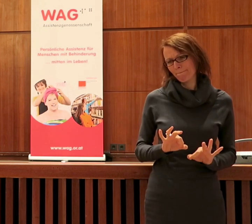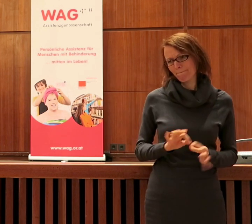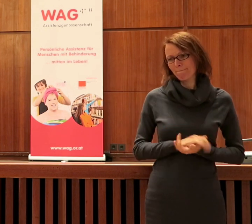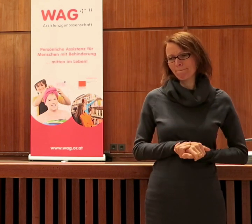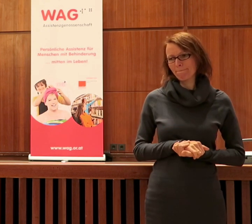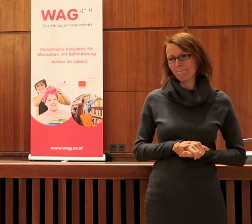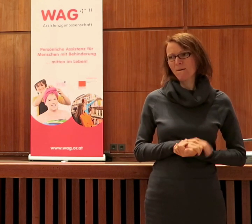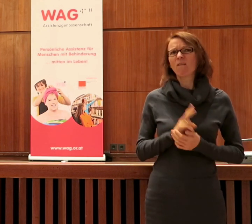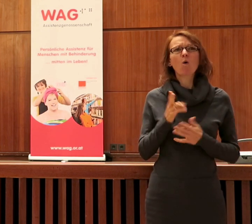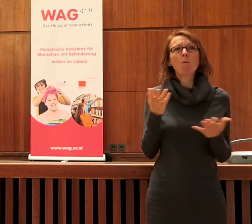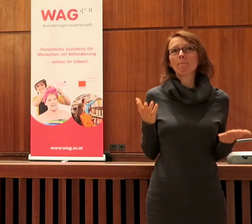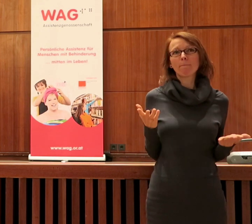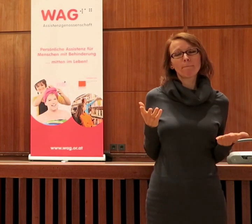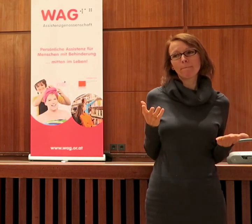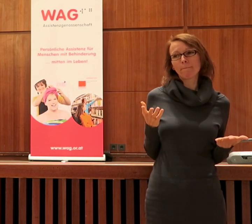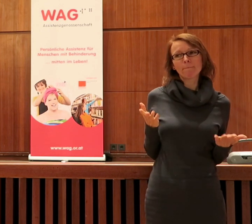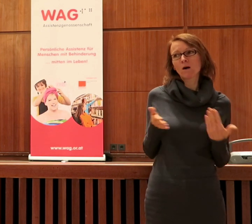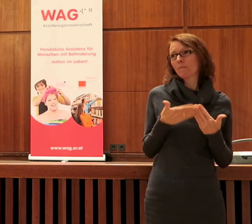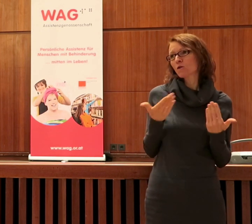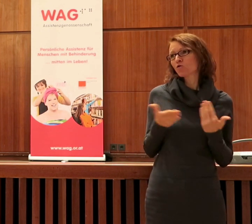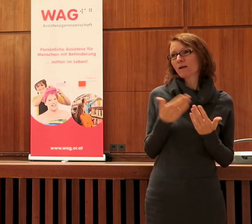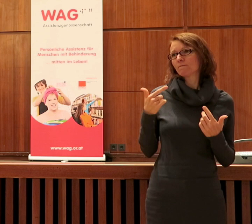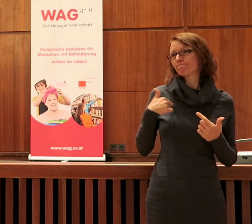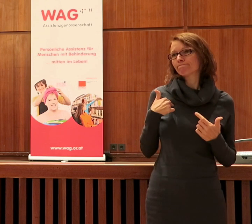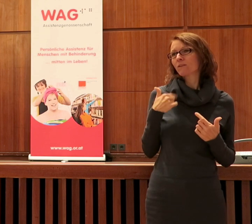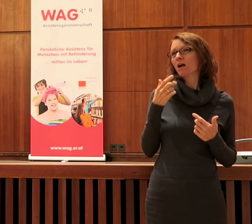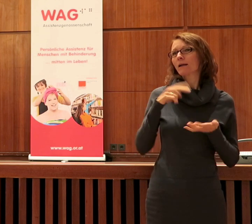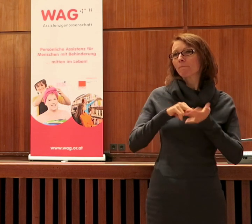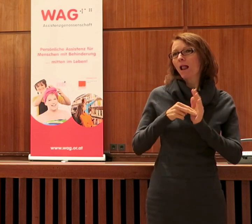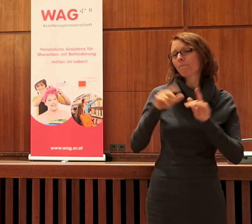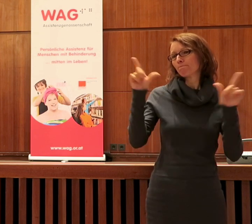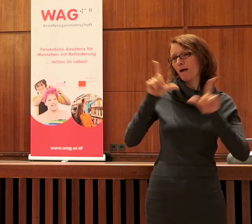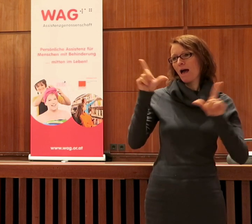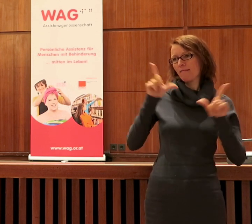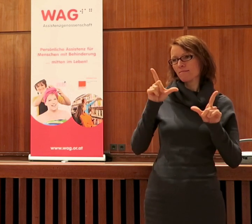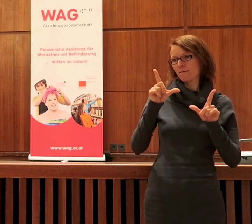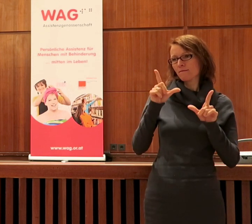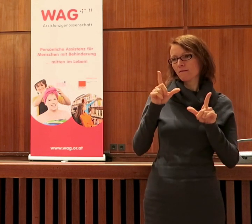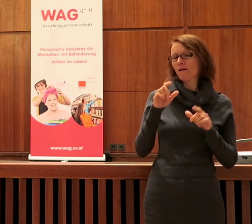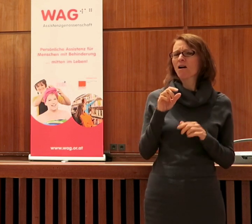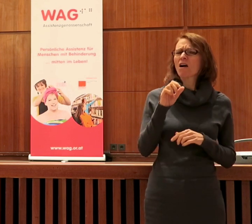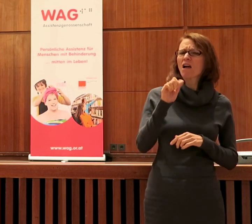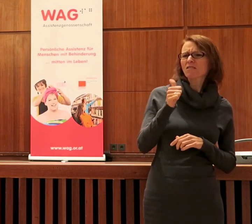Also wenn man auf eine Party geht. So die ersten 2 bis 3 Stunden.